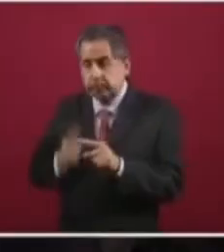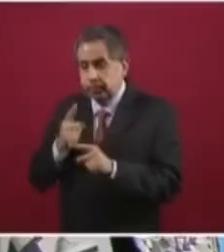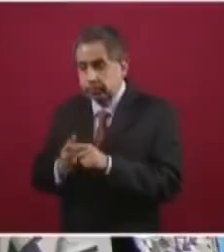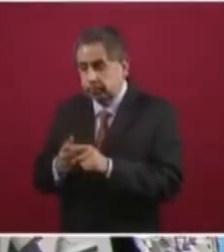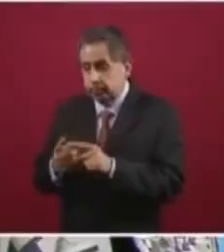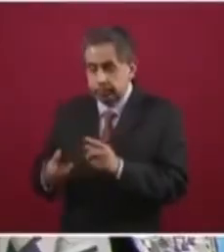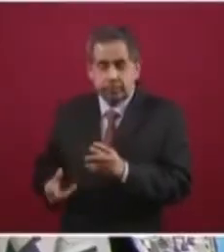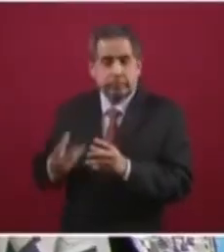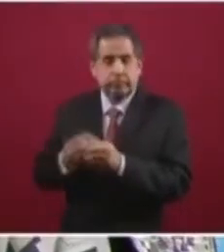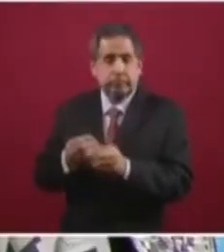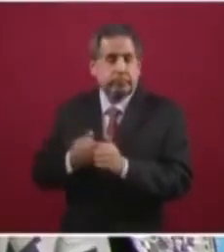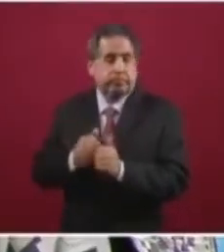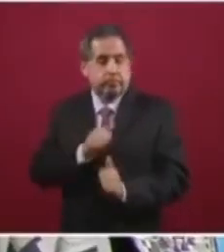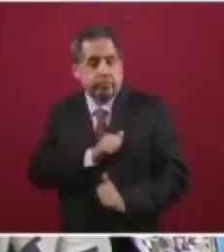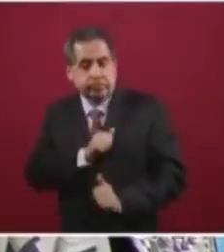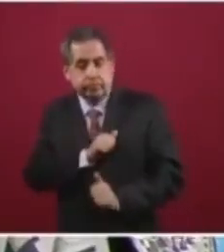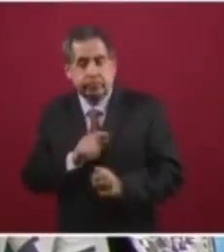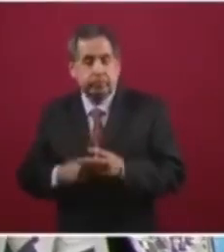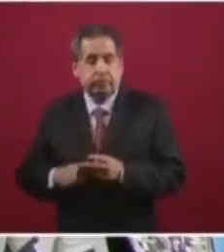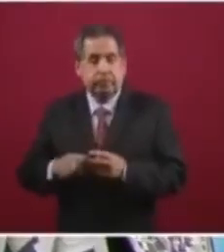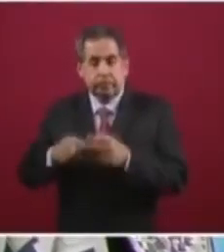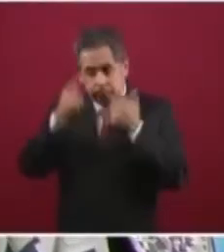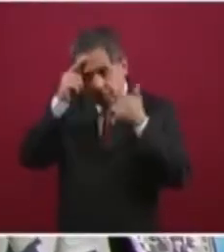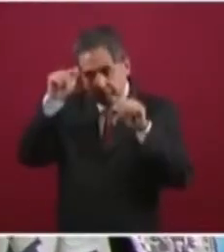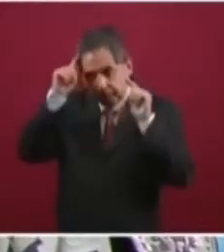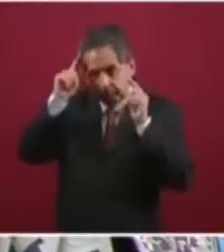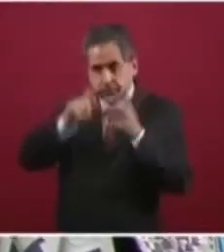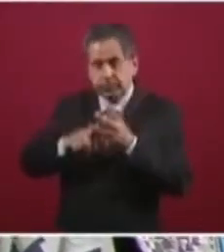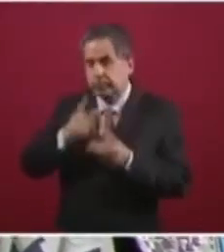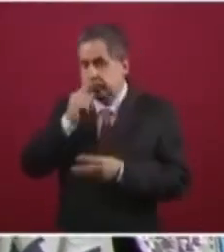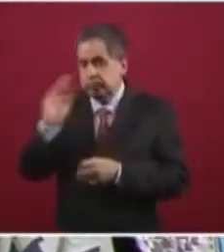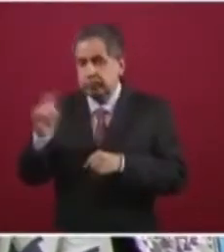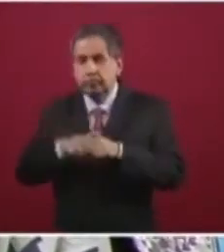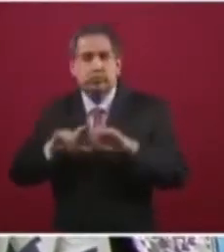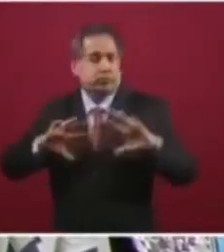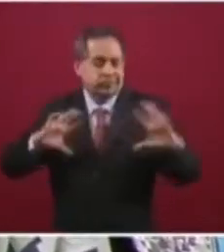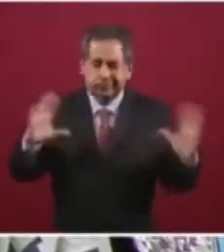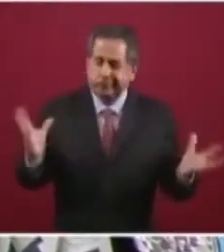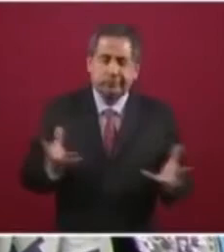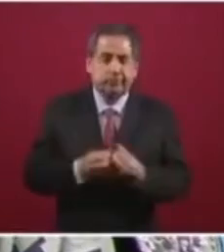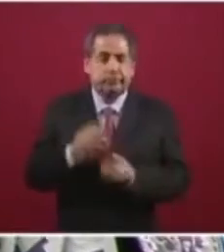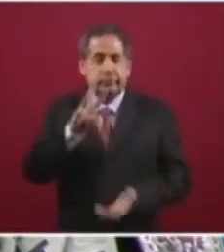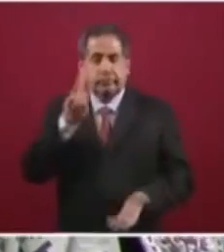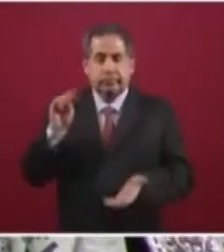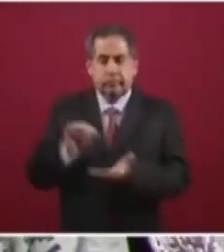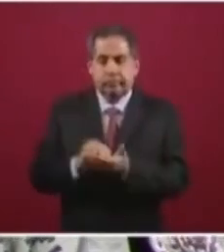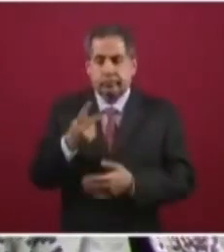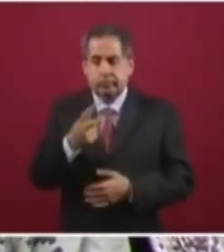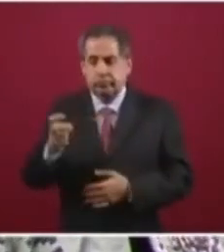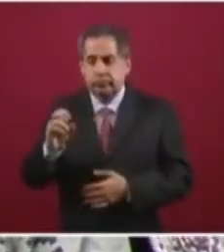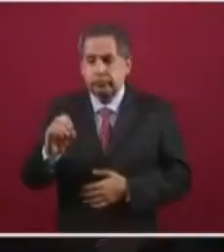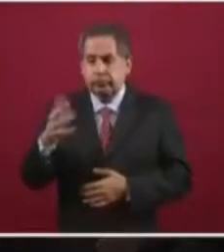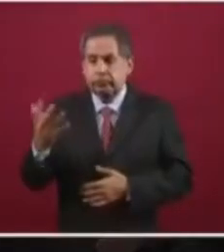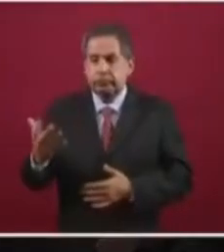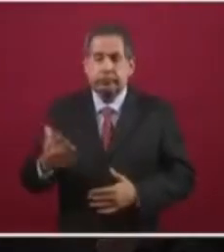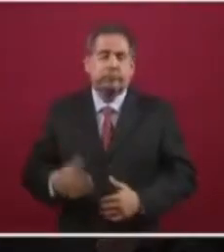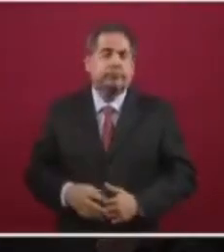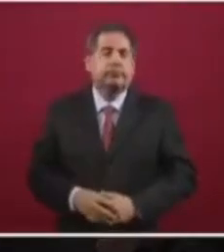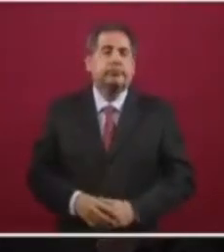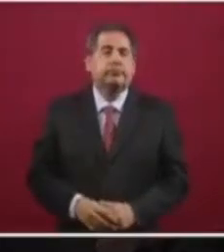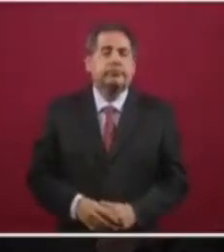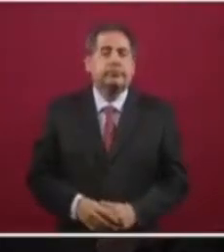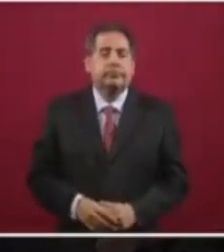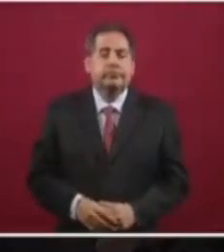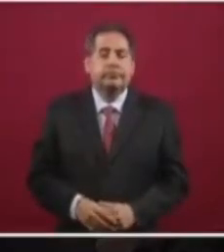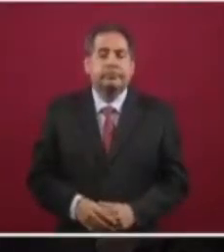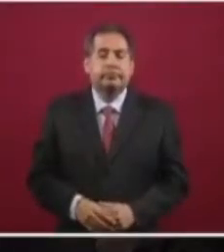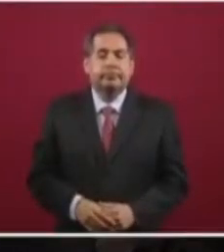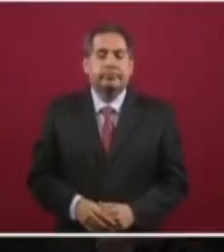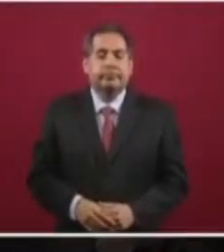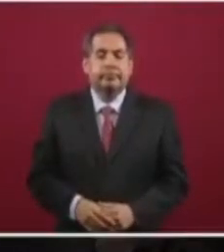permanente de Sedena, de Semar y Policía Federal para hacer un total de tres mil 205.